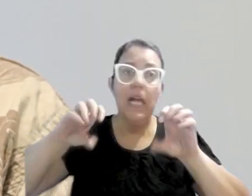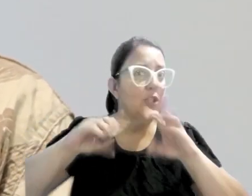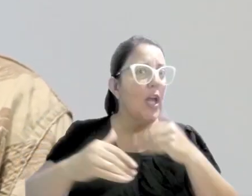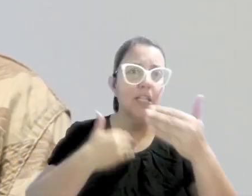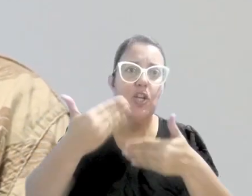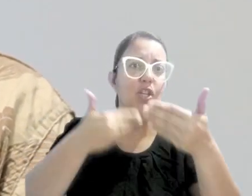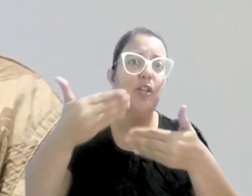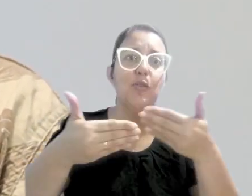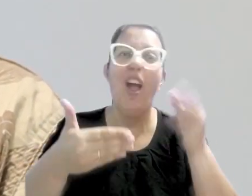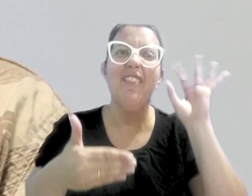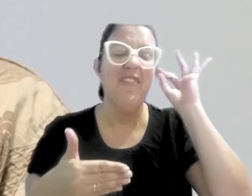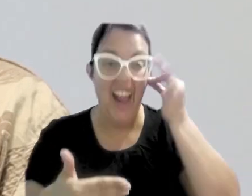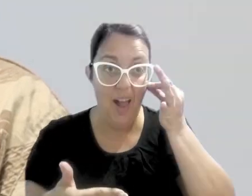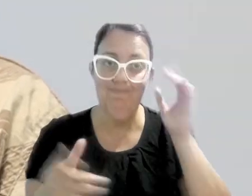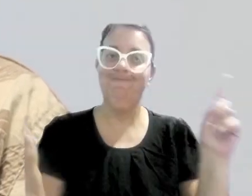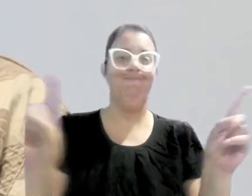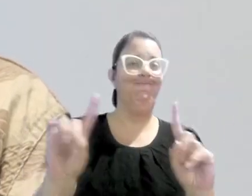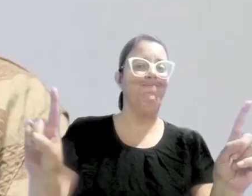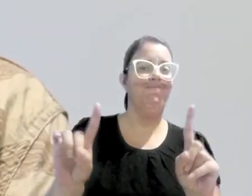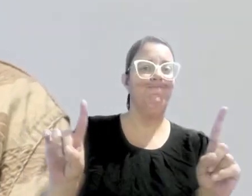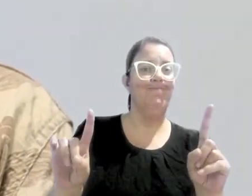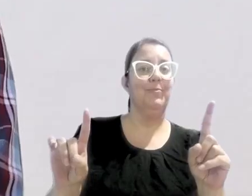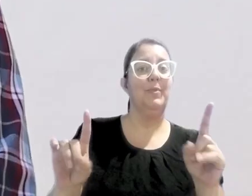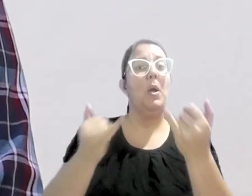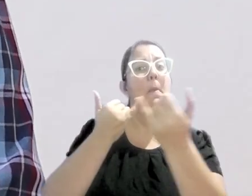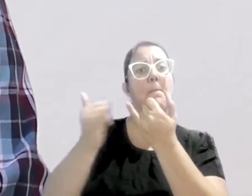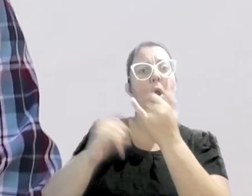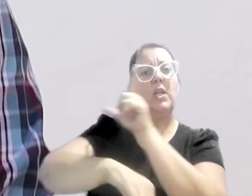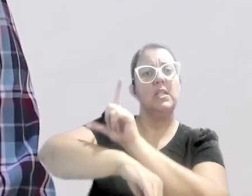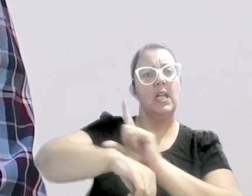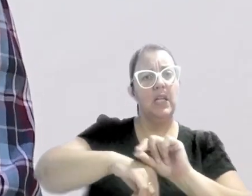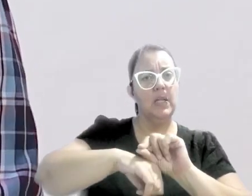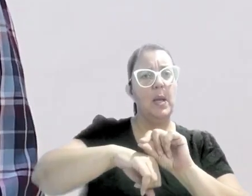Educação é processo, e não é processo rápido. [Cristiano] Então, quando, por exemplo, o Ibama,